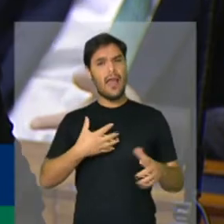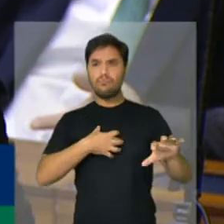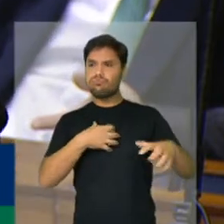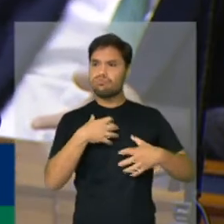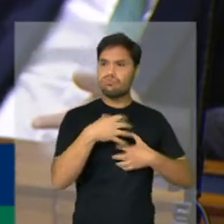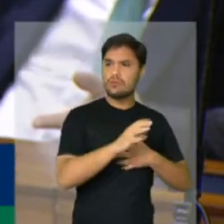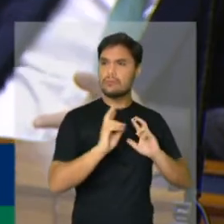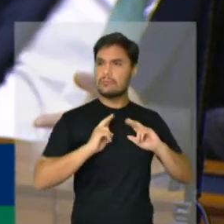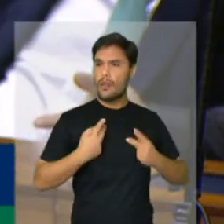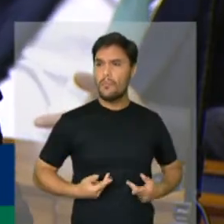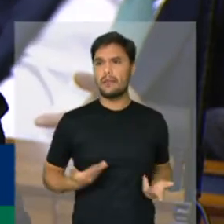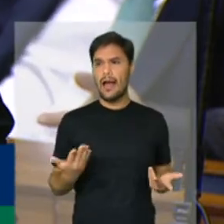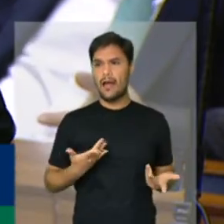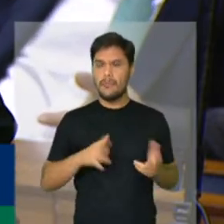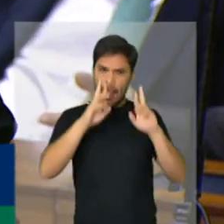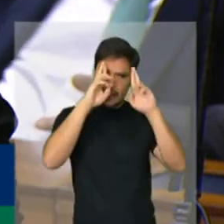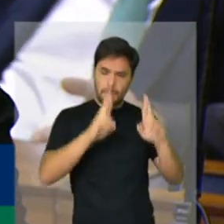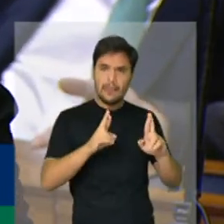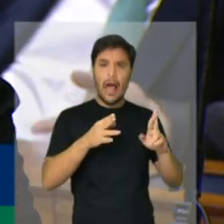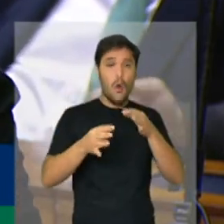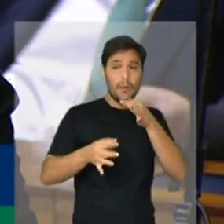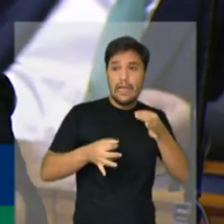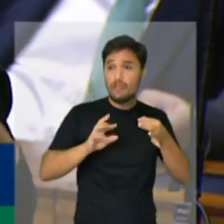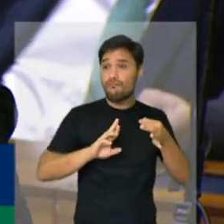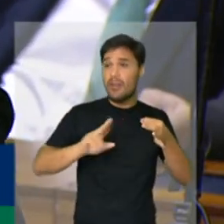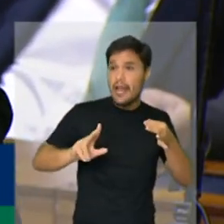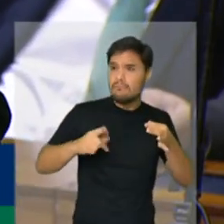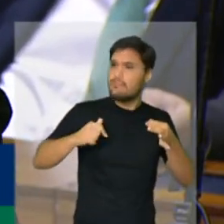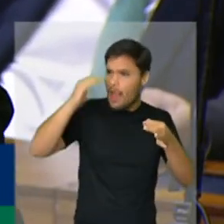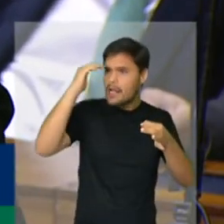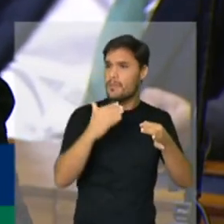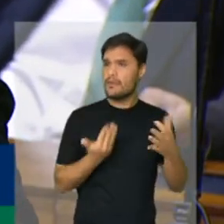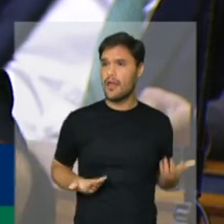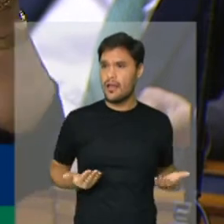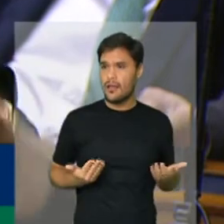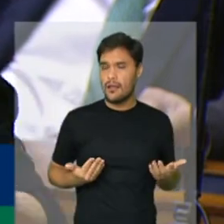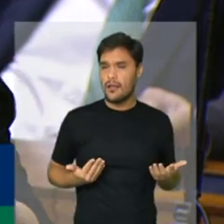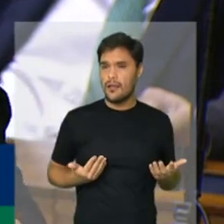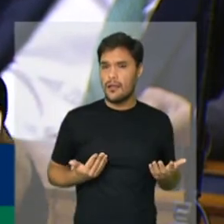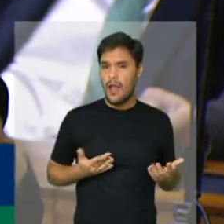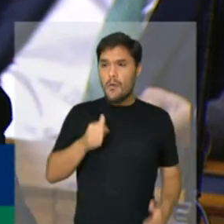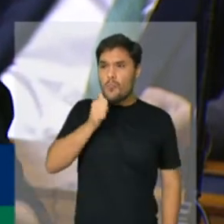DA DEPUTADA FERNANDA MELCHIONNA, COM AS REGRAS SANITÁRIAS DESSE PLENÁRIO, E